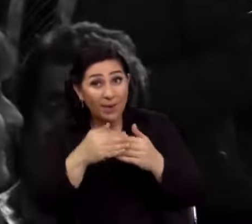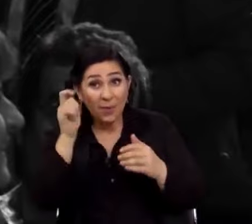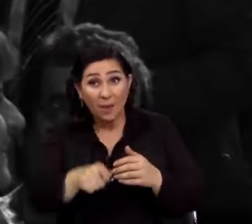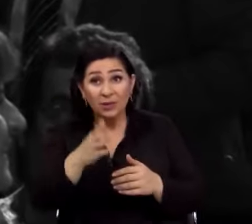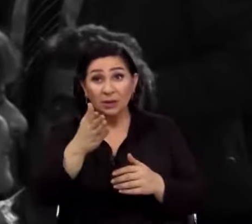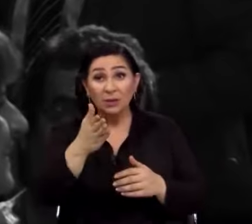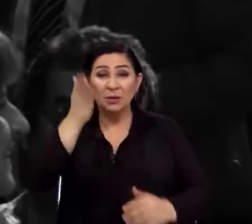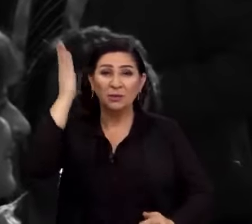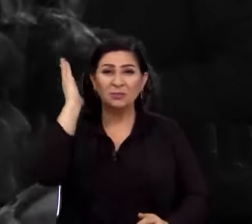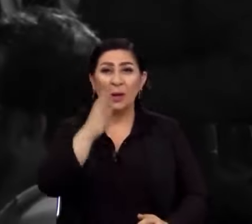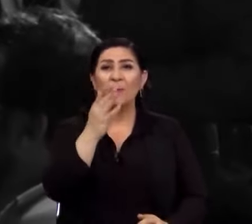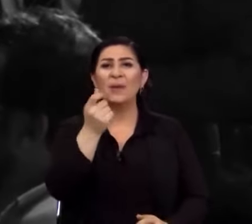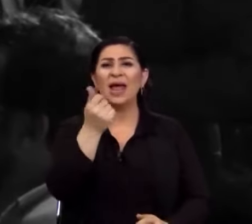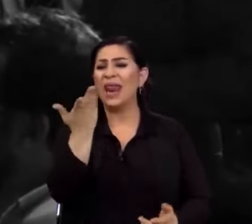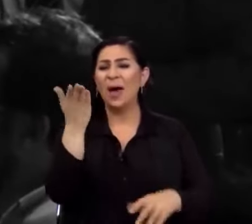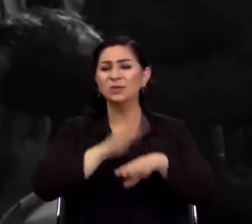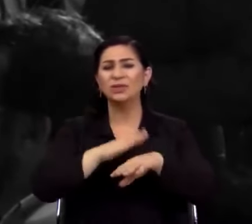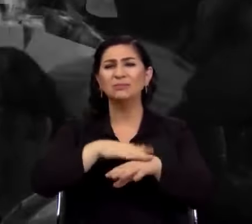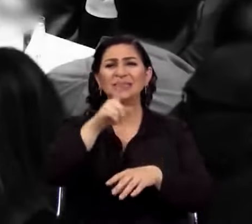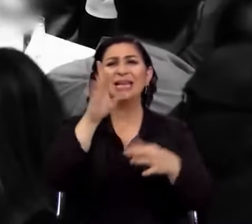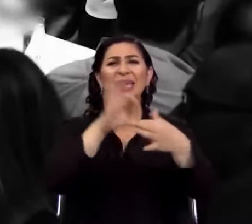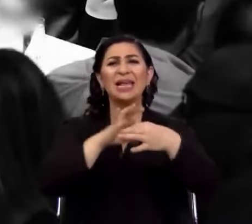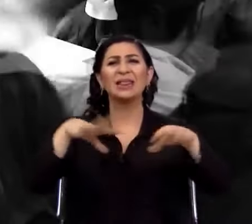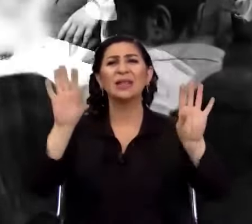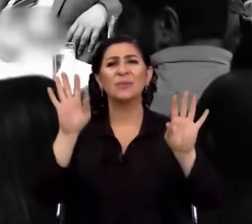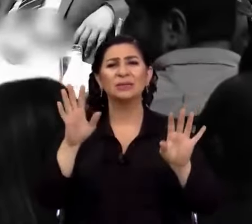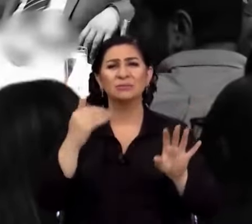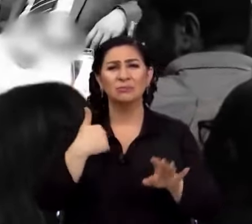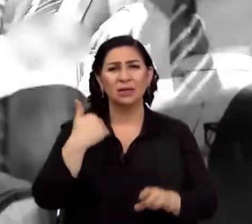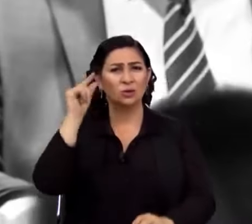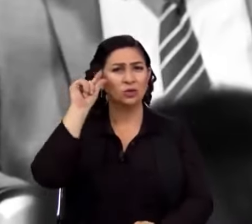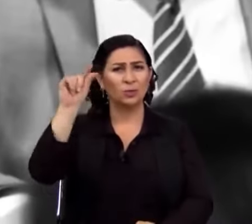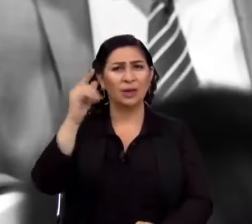parayla ne yapacağım sizi hiç ilgilendirme Ben de mi şüpheliyim ben